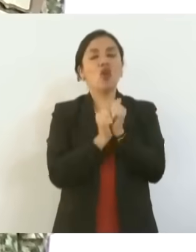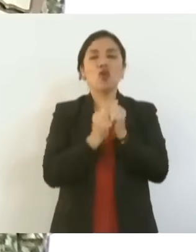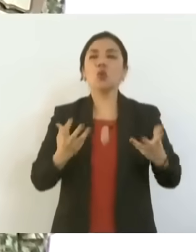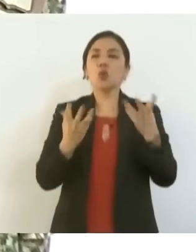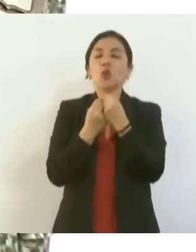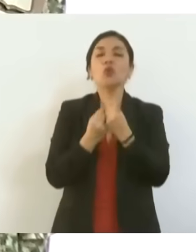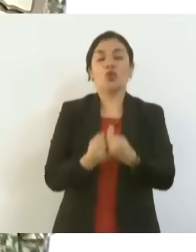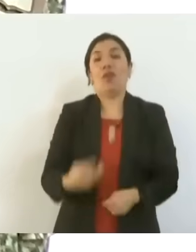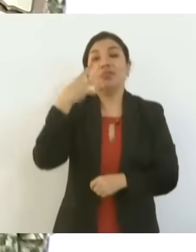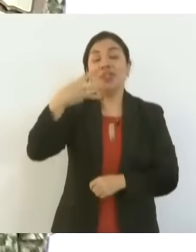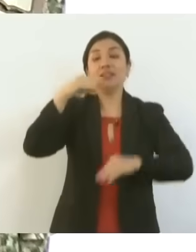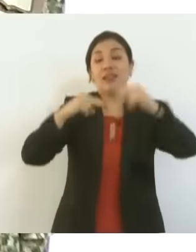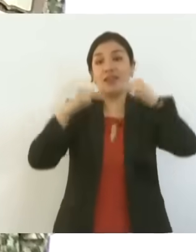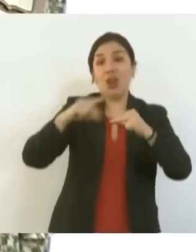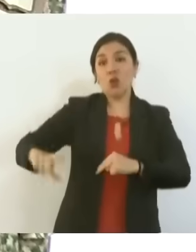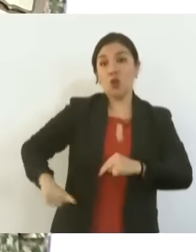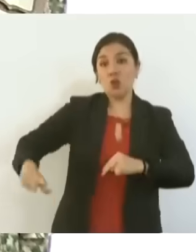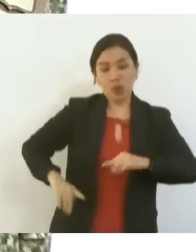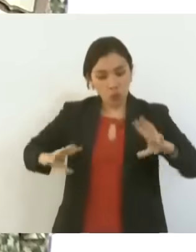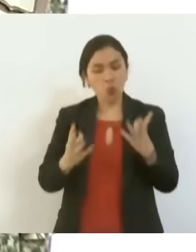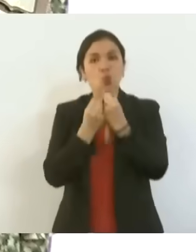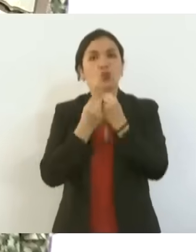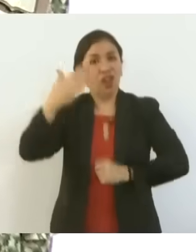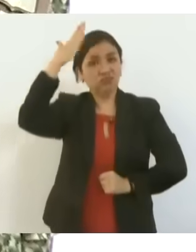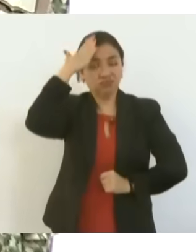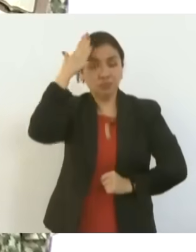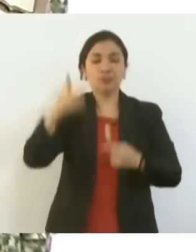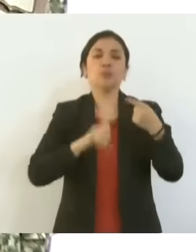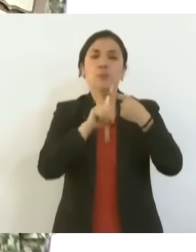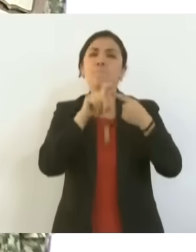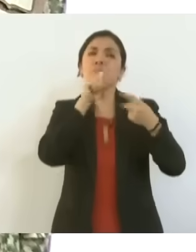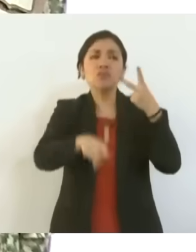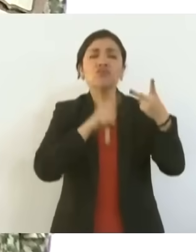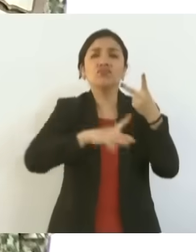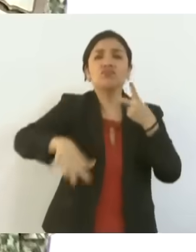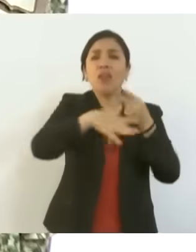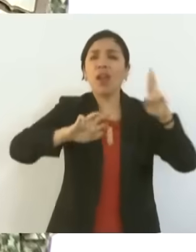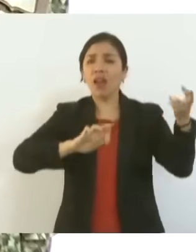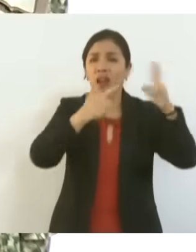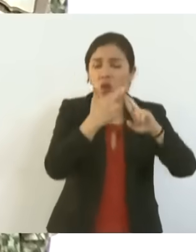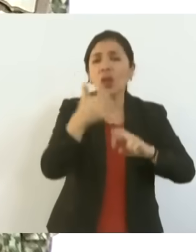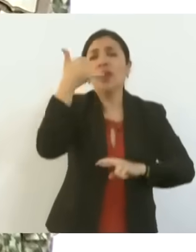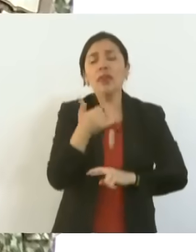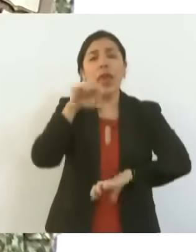tres niveles de gobierno, organizaciones religiosas y de la iniciativa privada,